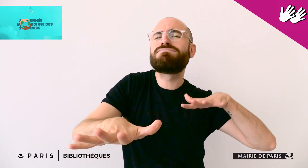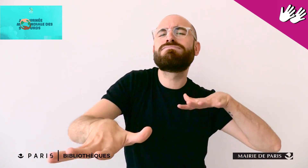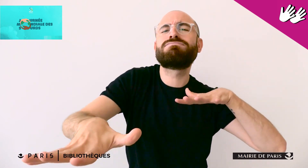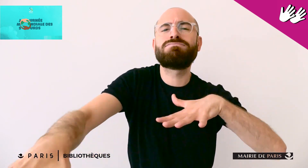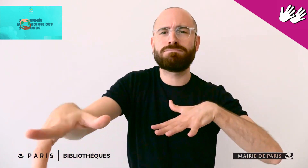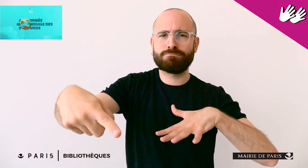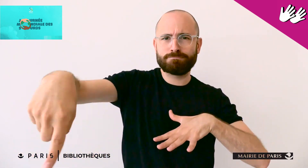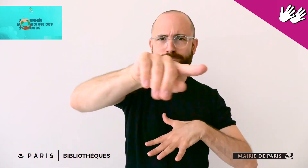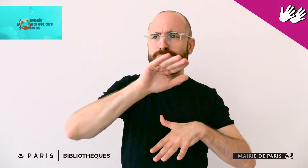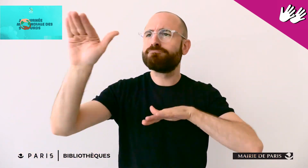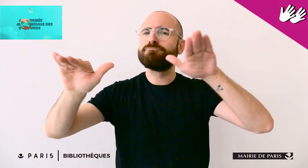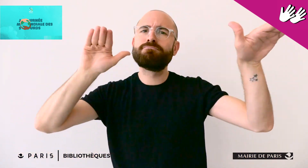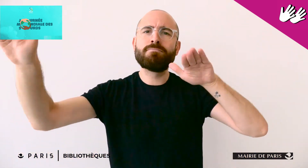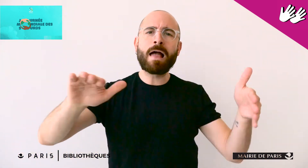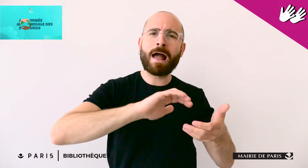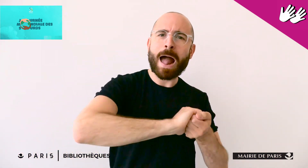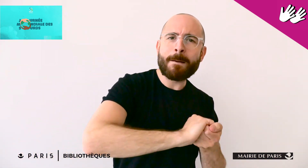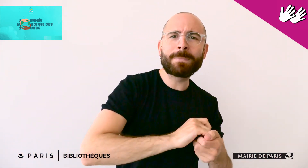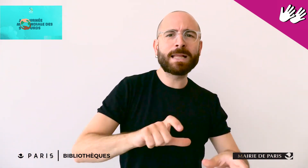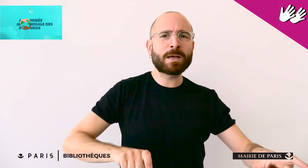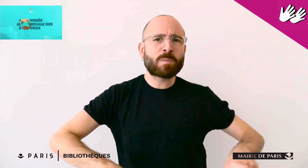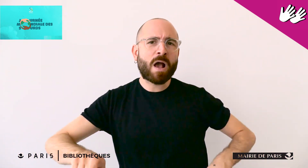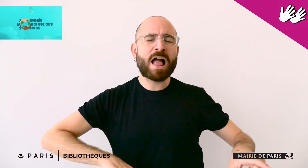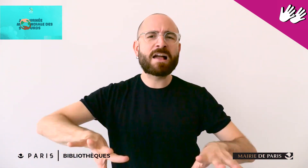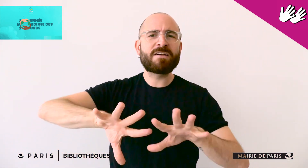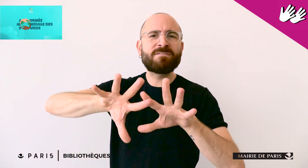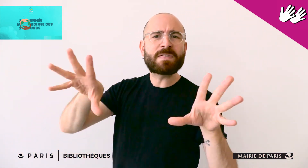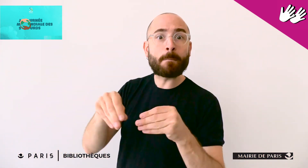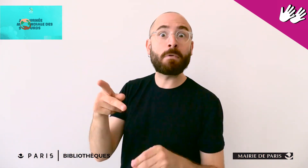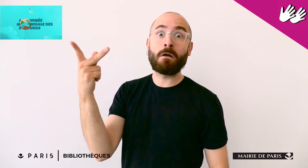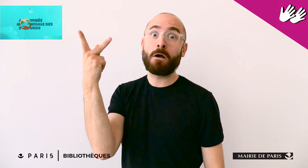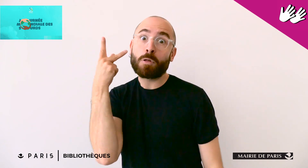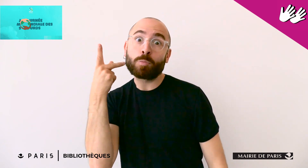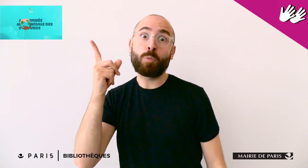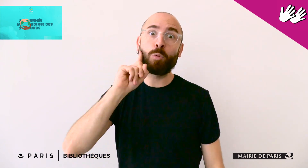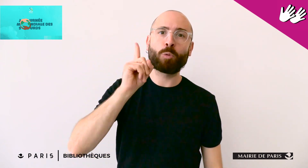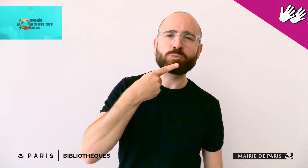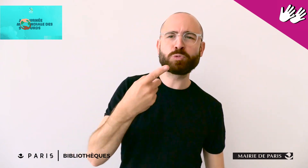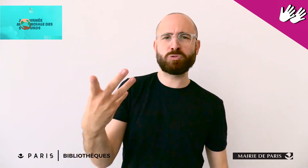Sourds et Entendants, n'hésitez pas à venir avec vos amis, vos collègues, vos familles,